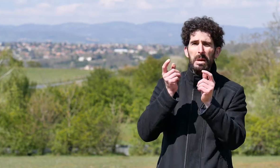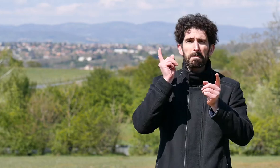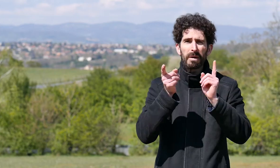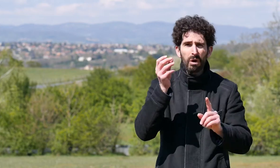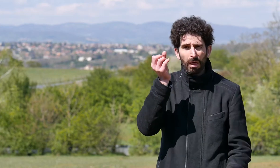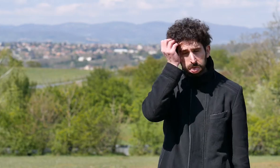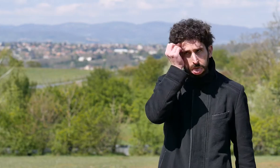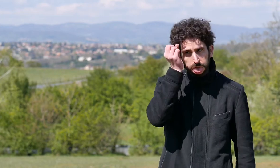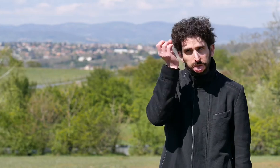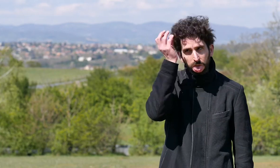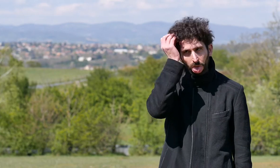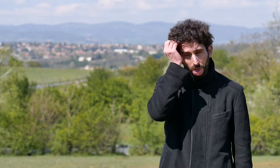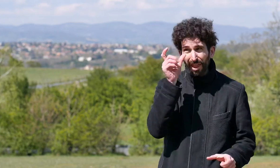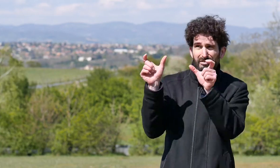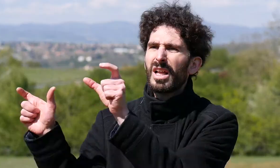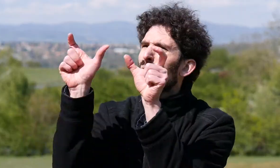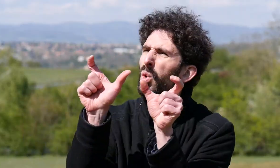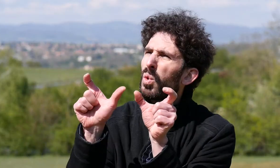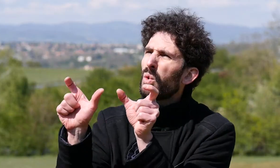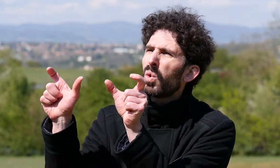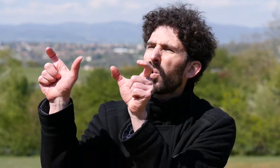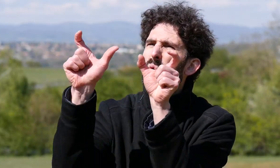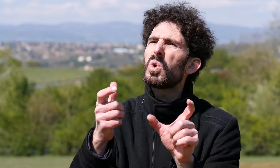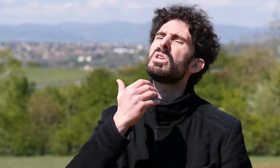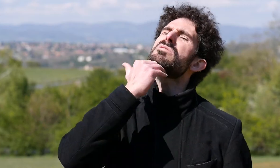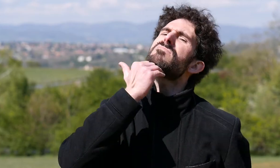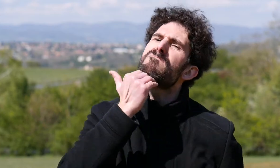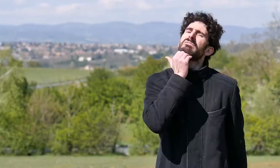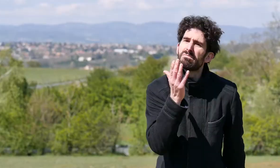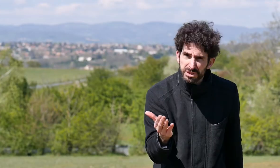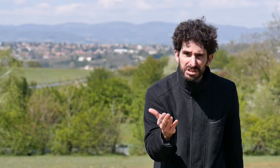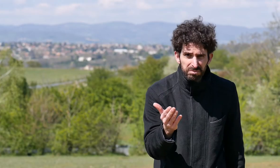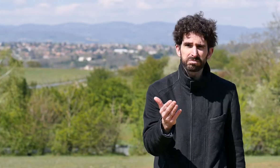Parfois, elle est impossible à contrôler.